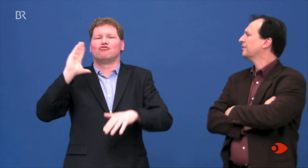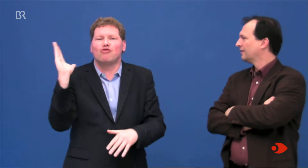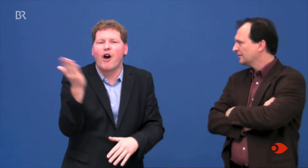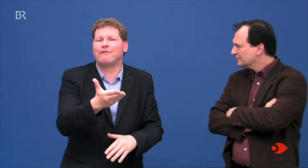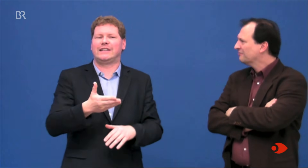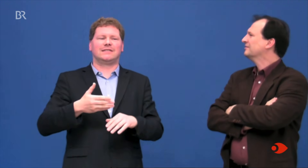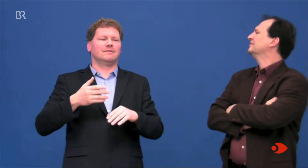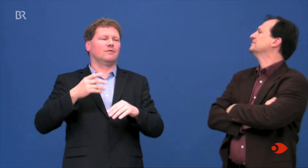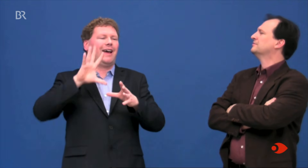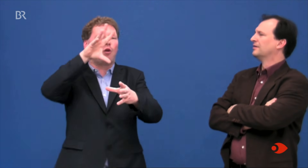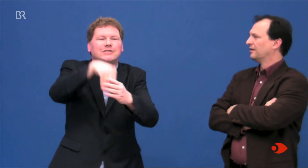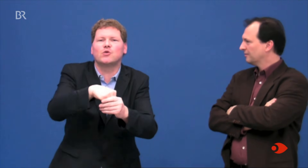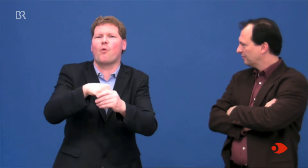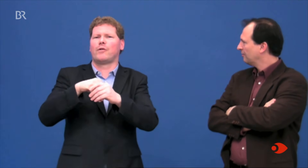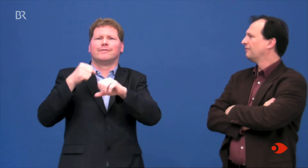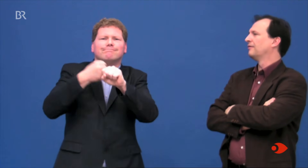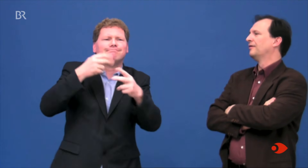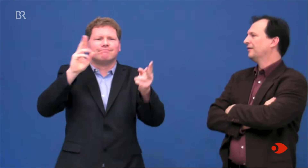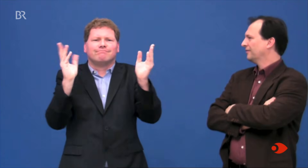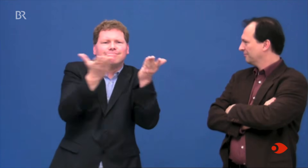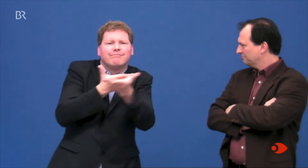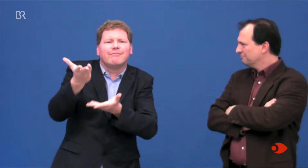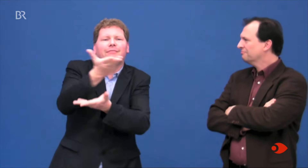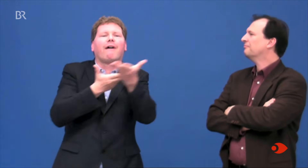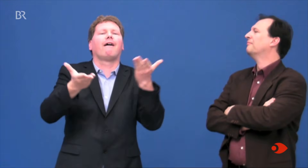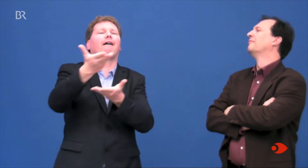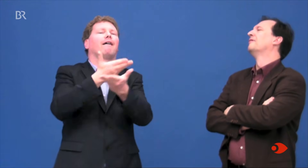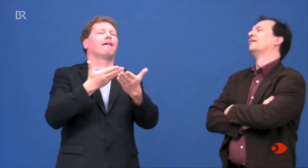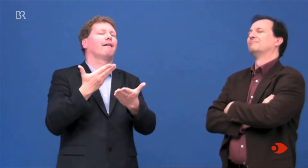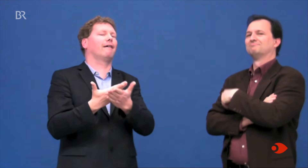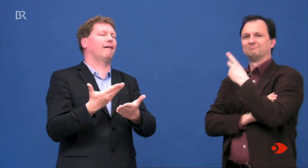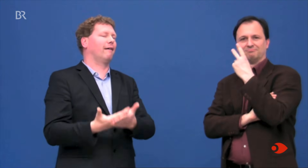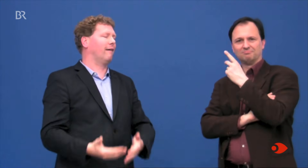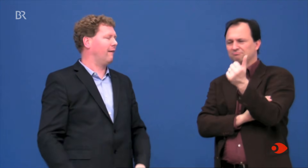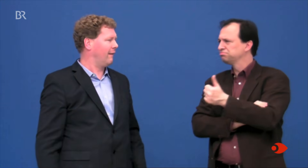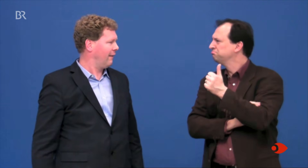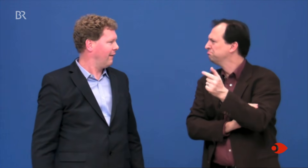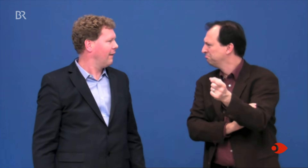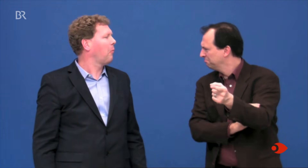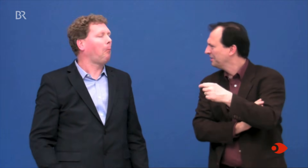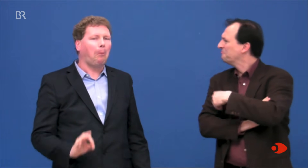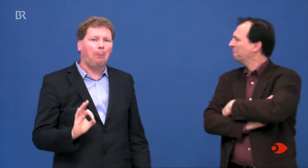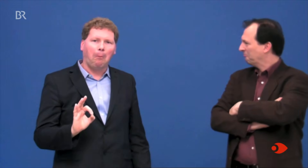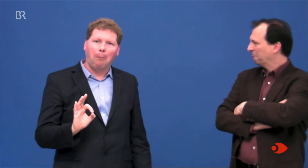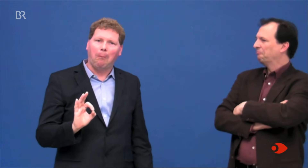Gebärdensprach-Service, den Kampf für Inklusion und solche Sachen. Jetzt versteh ich's auch. Toll, nicht?